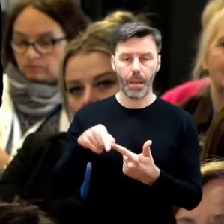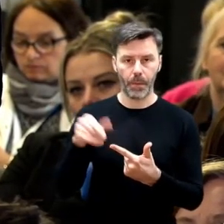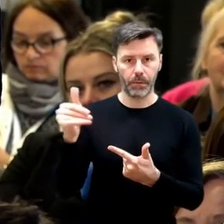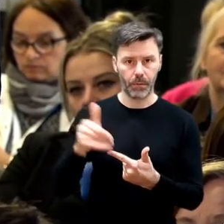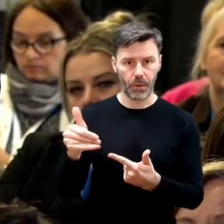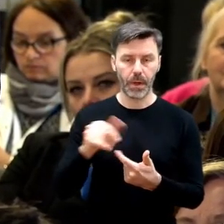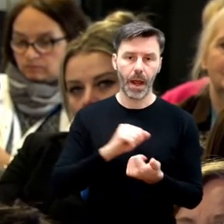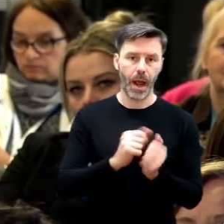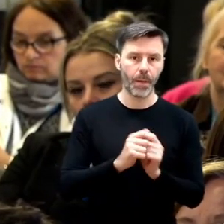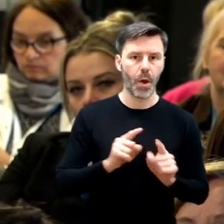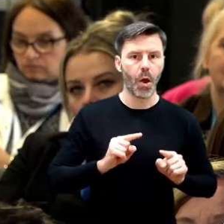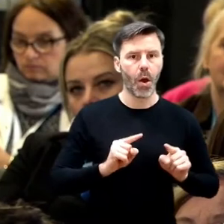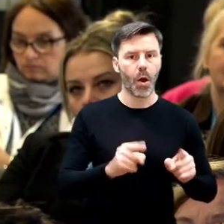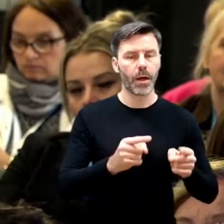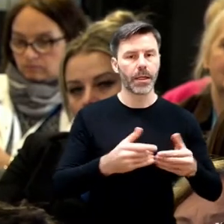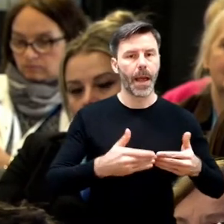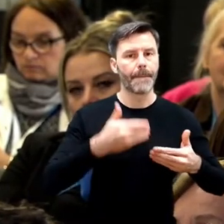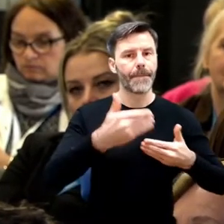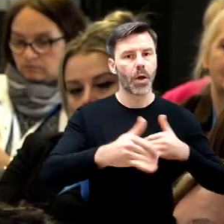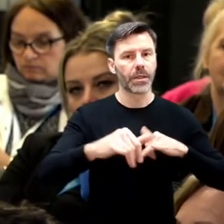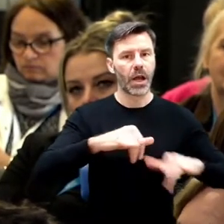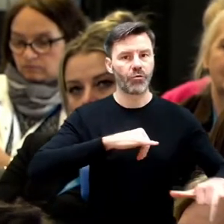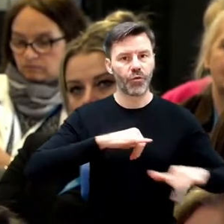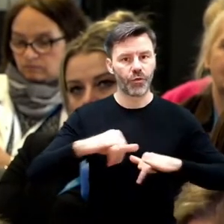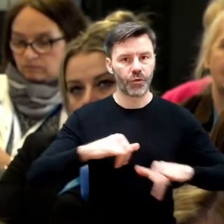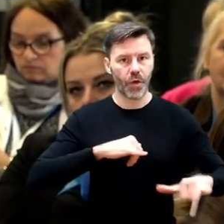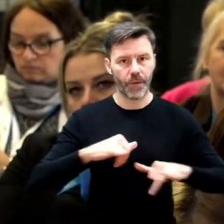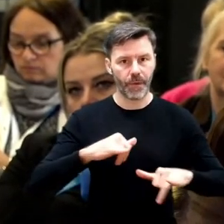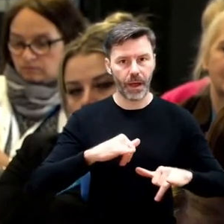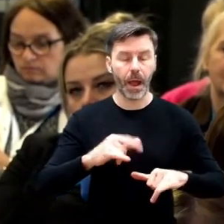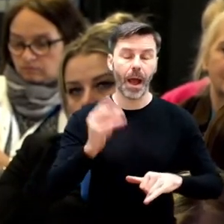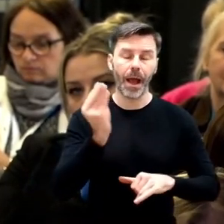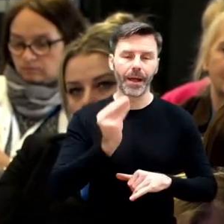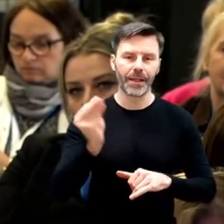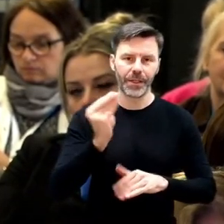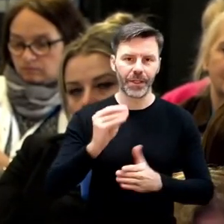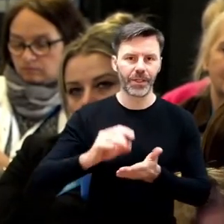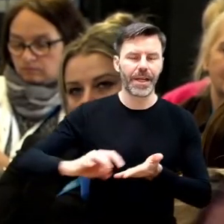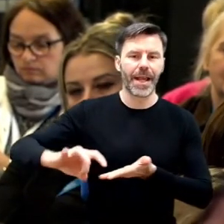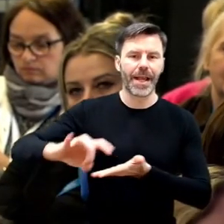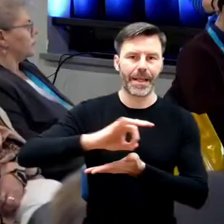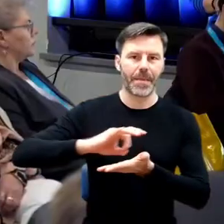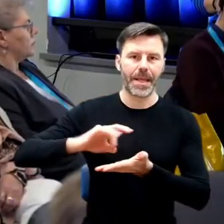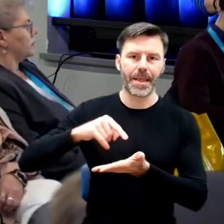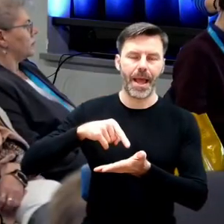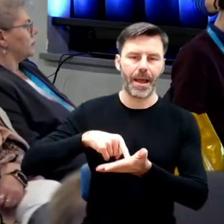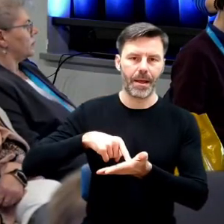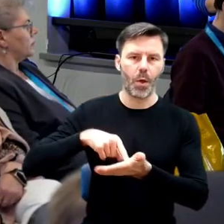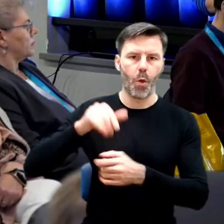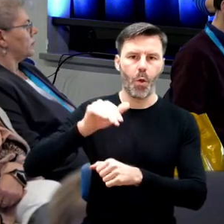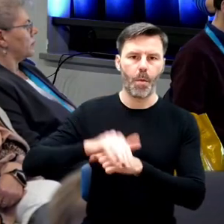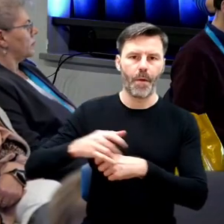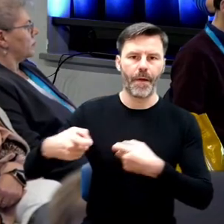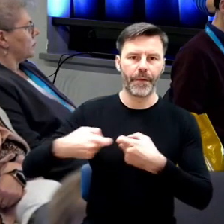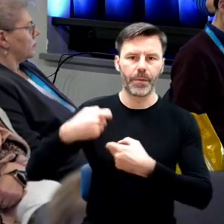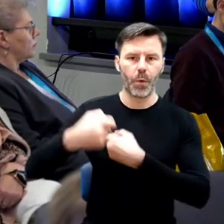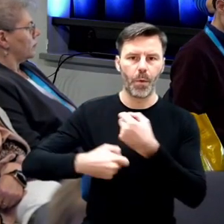i każdy z tych podmiotów tak naprawdę i gmina, która miałaby podjąć uchwały i podpisać umowę o współpracy z taką społeczną agencją najmu,